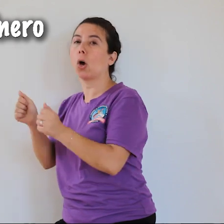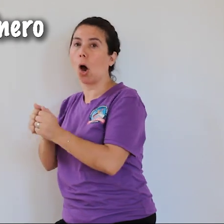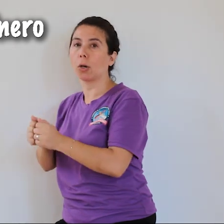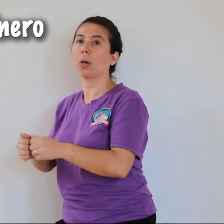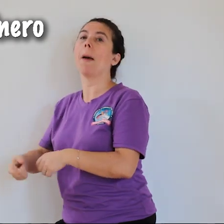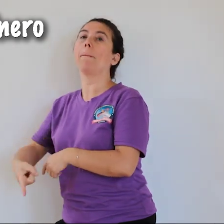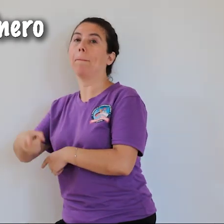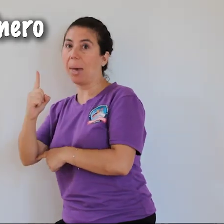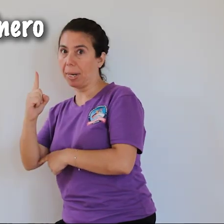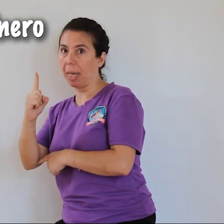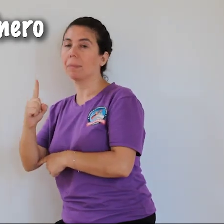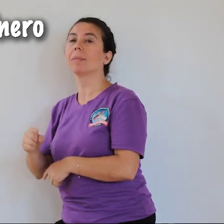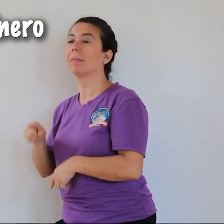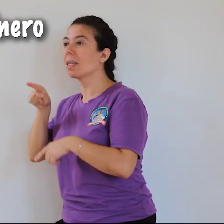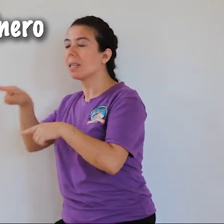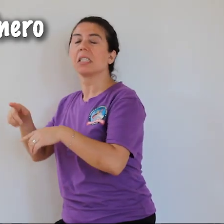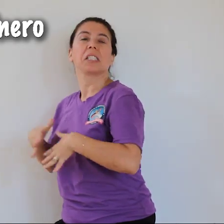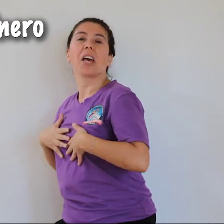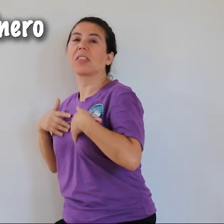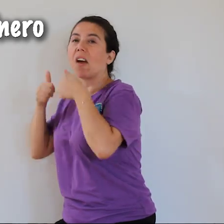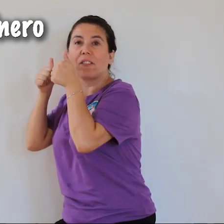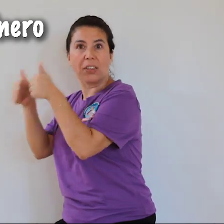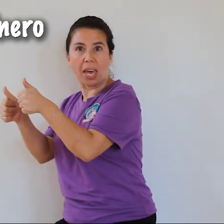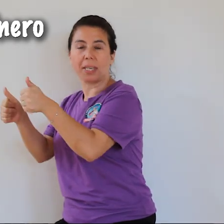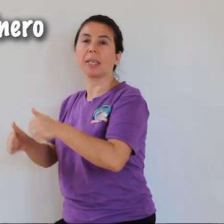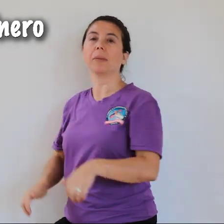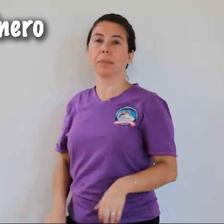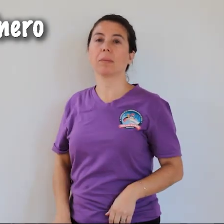se sienten bien sin cirugía de afirmación de género.